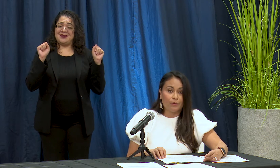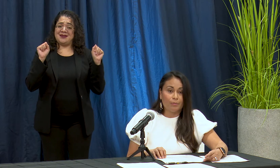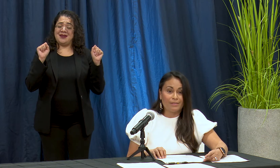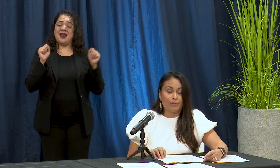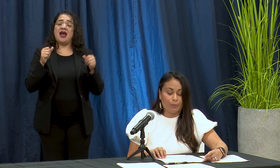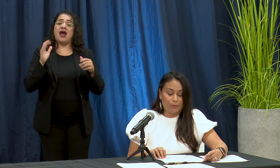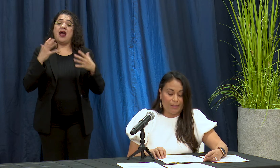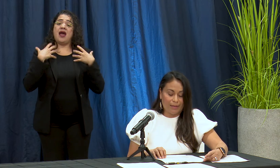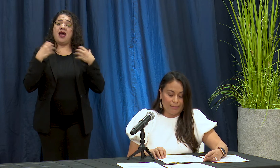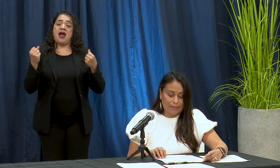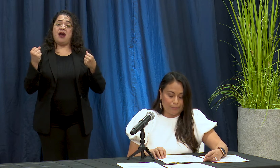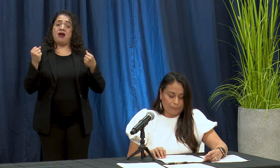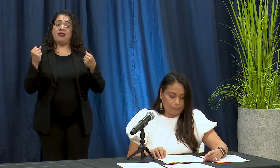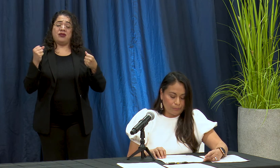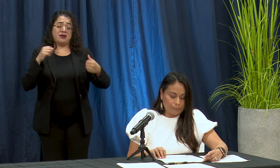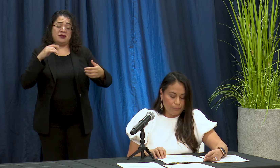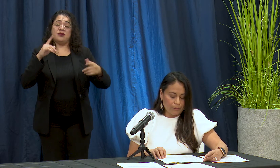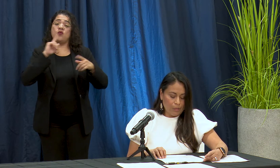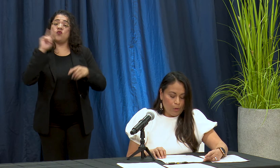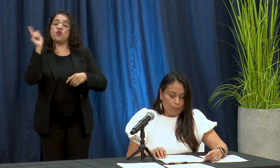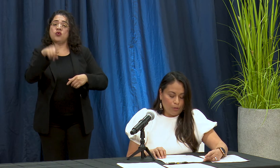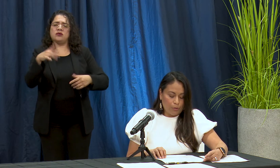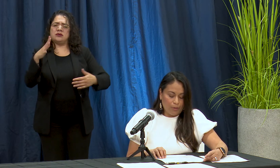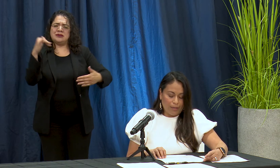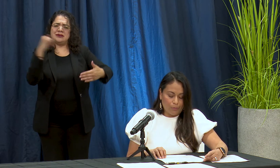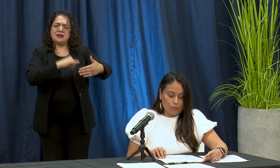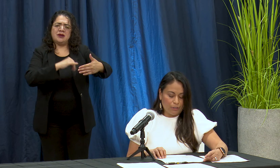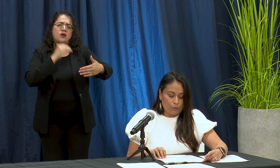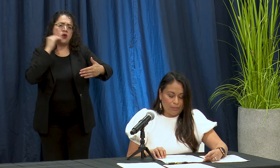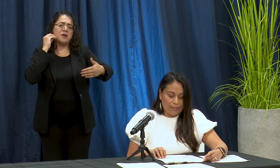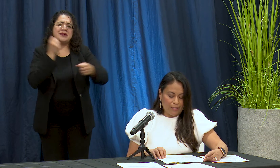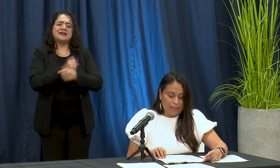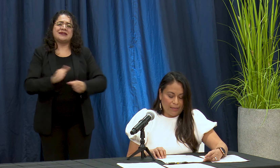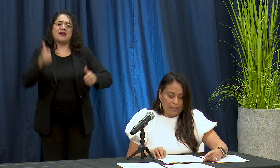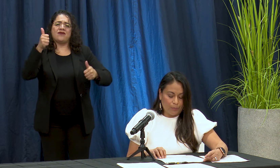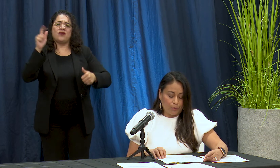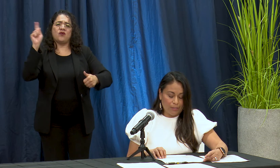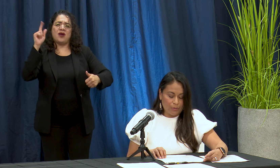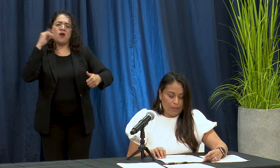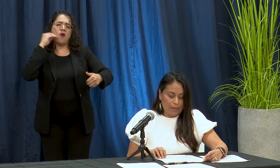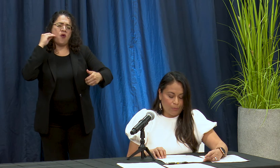más seguro Sen casa por que no queremos retros adair en el progreso que hemos